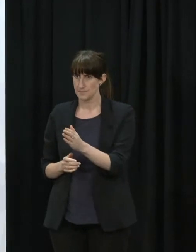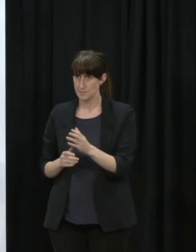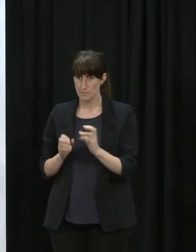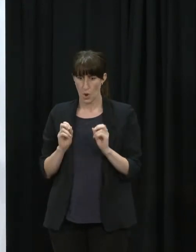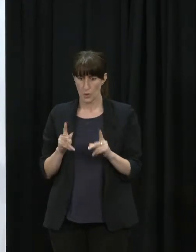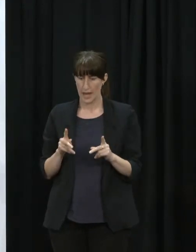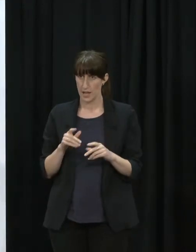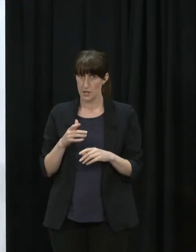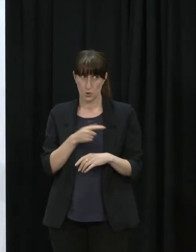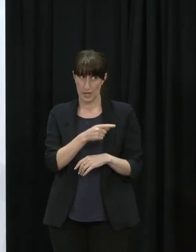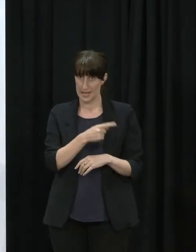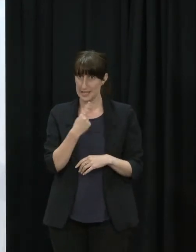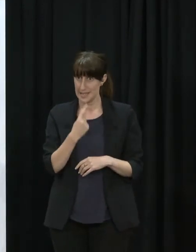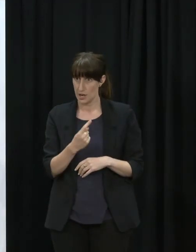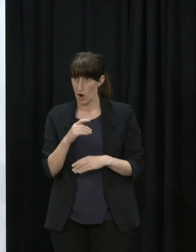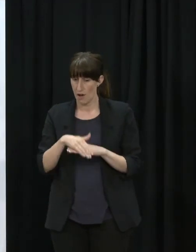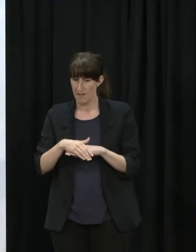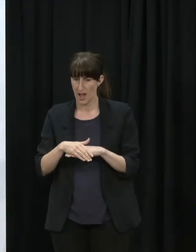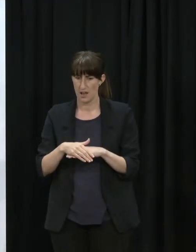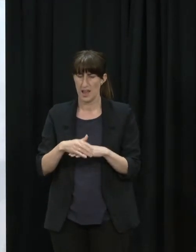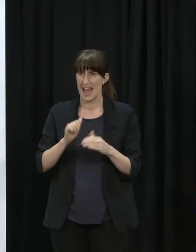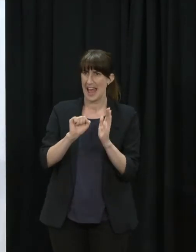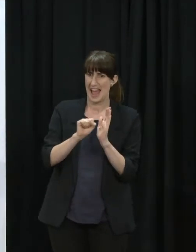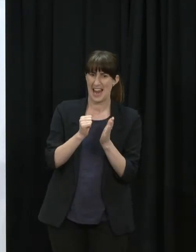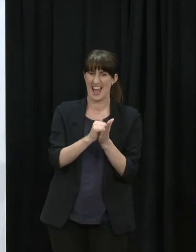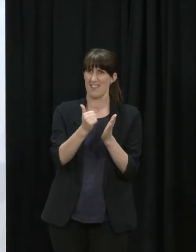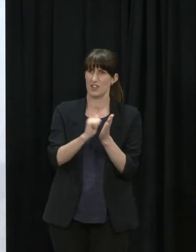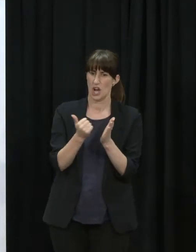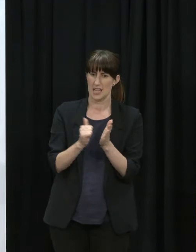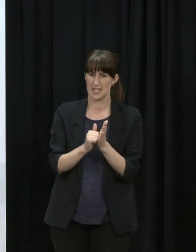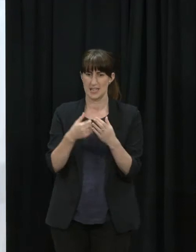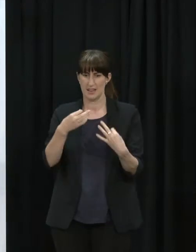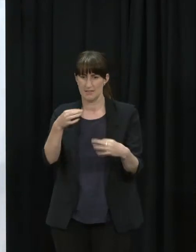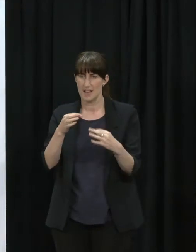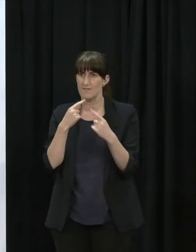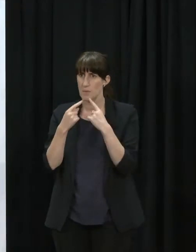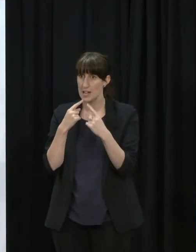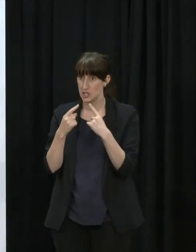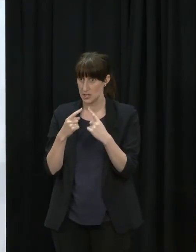kei te waatea nga rauemi hei